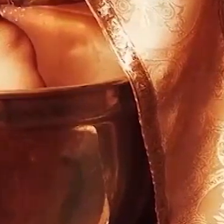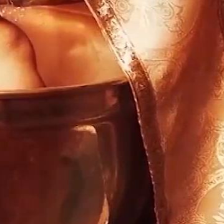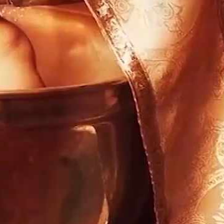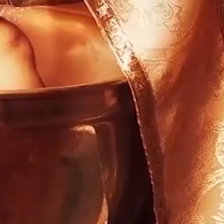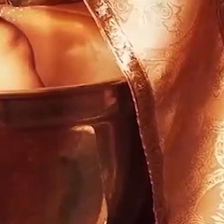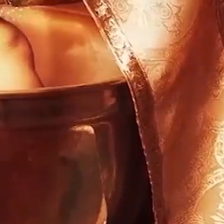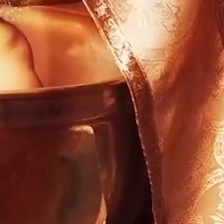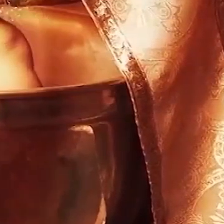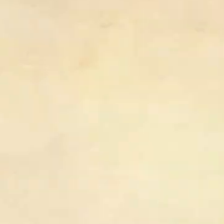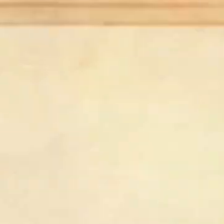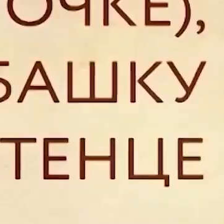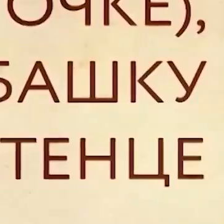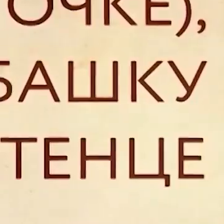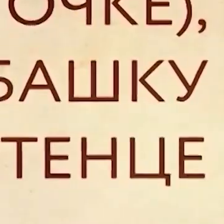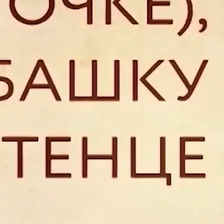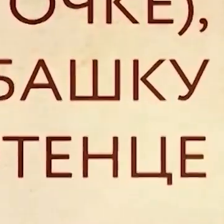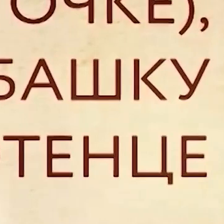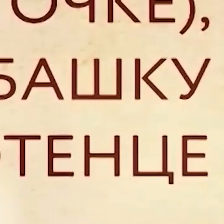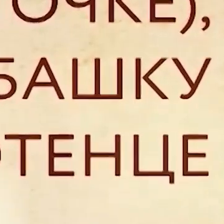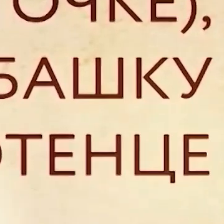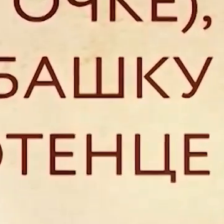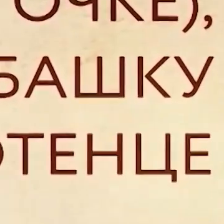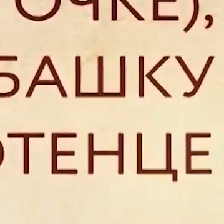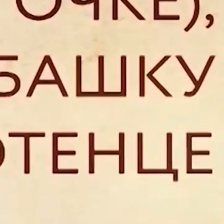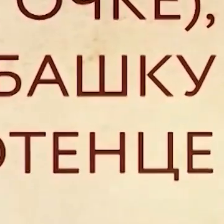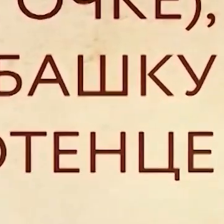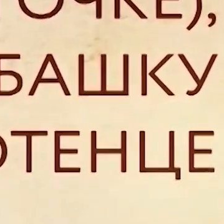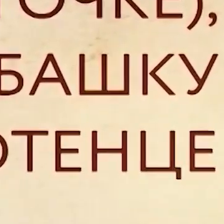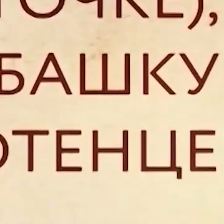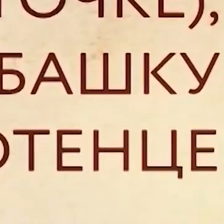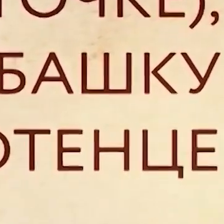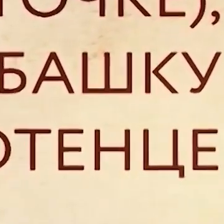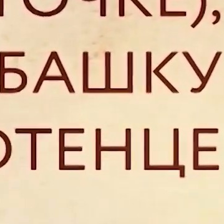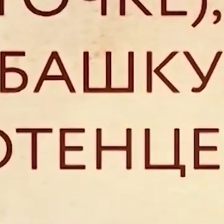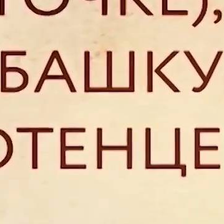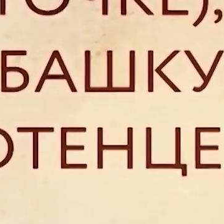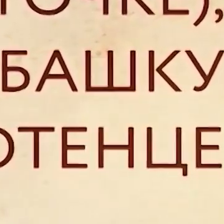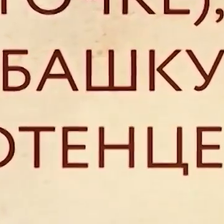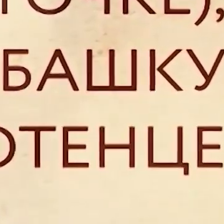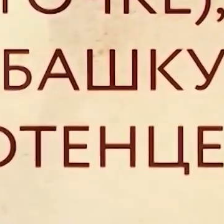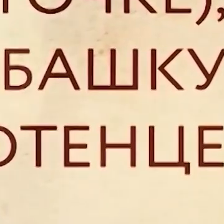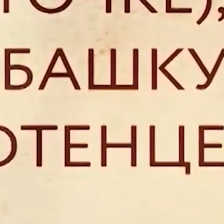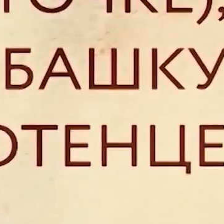к назначенному времени принести с собой крестик желательно на ленточке крестительную рубашку и